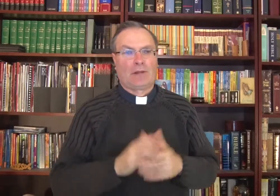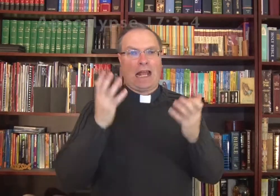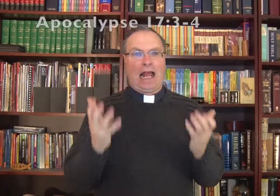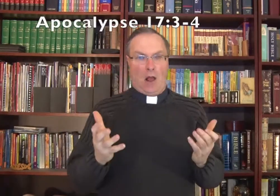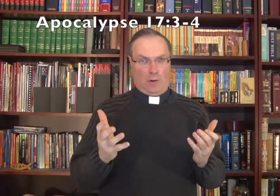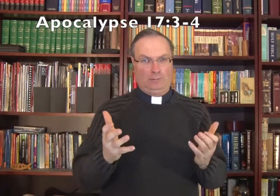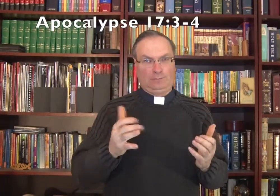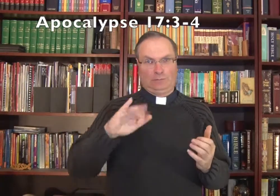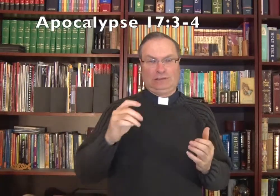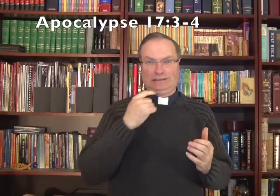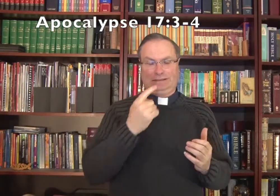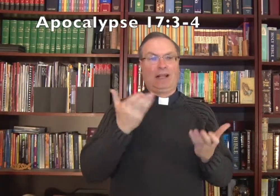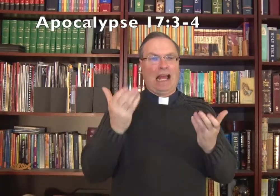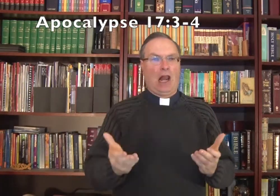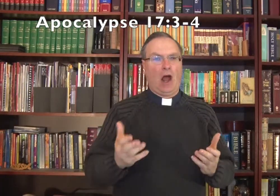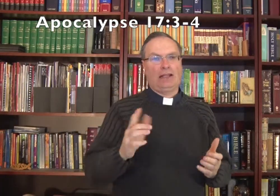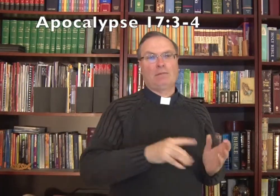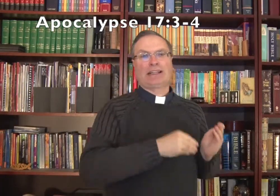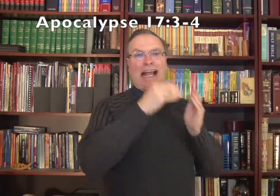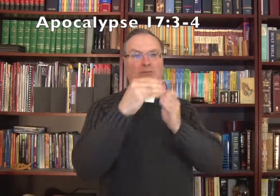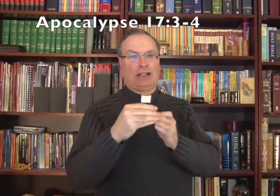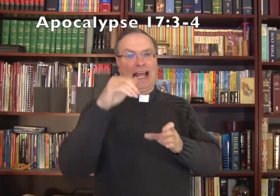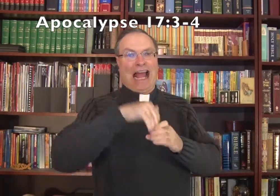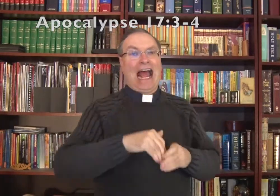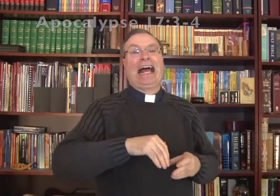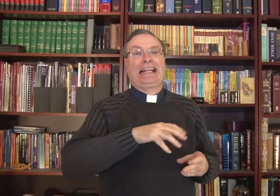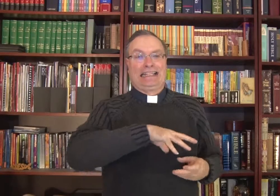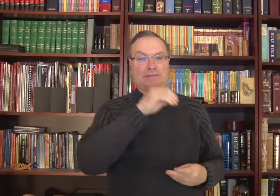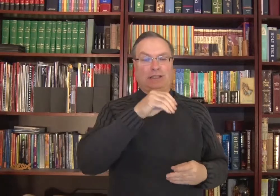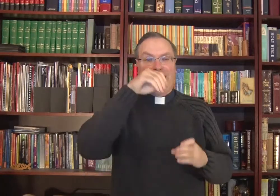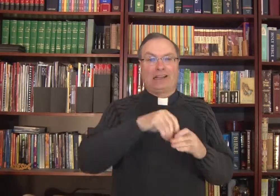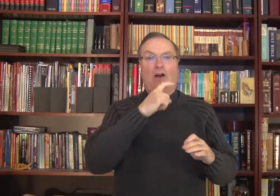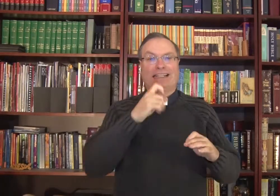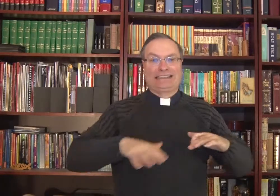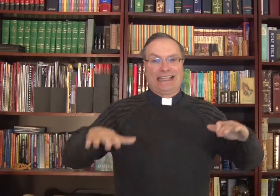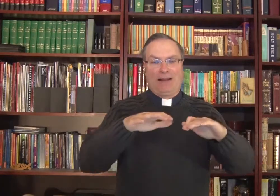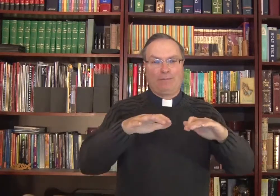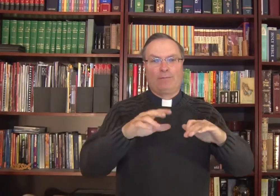«Alors il me transporta en esprit dans un désert